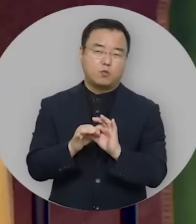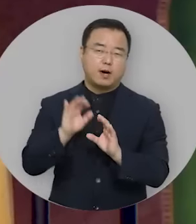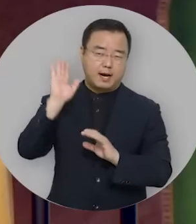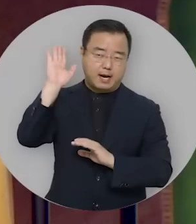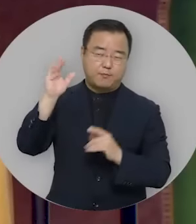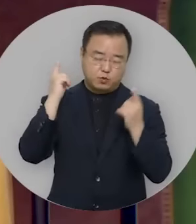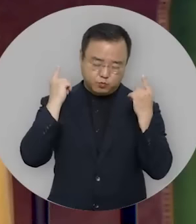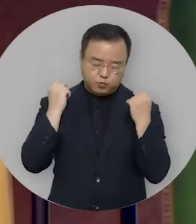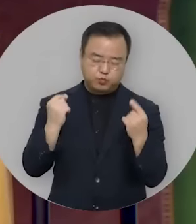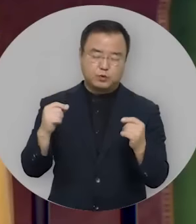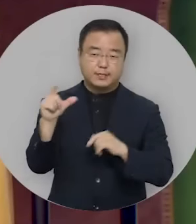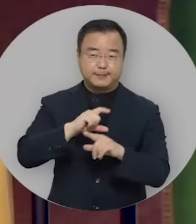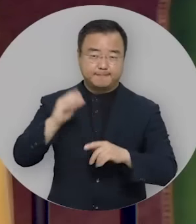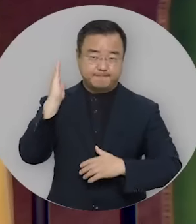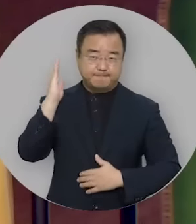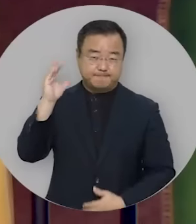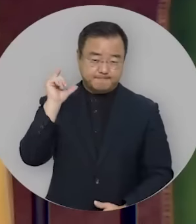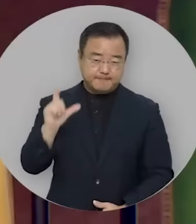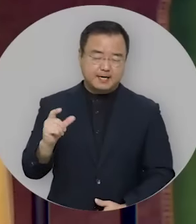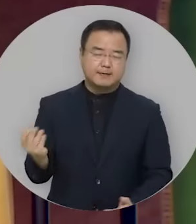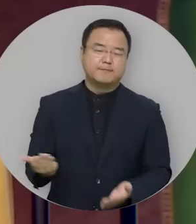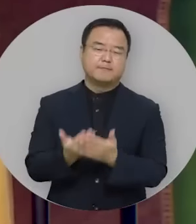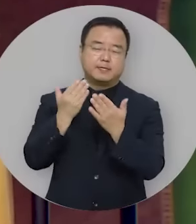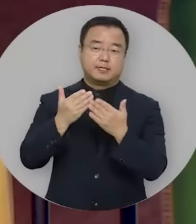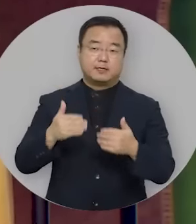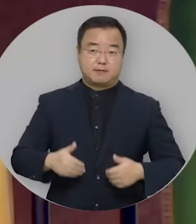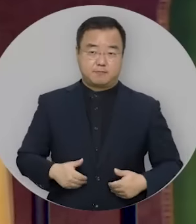앞으로 지속적으로 강조하고 강화해야 할 것 같습니다.